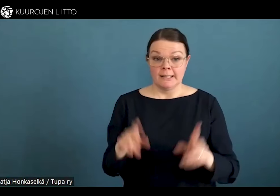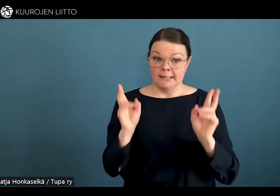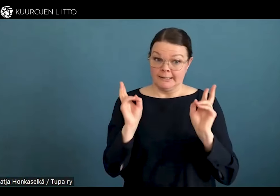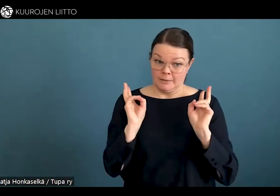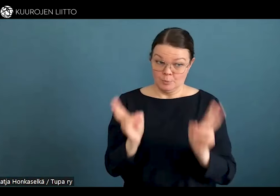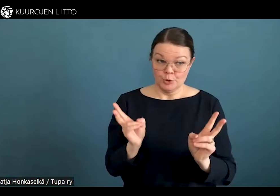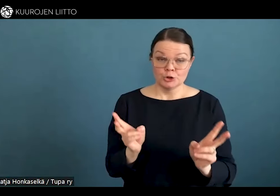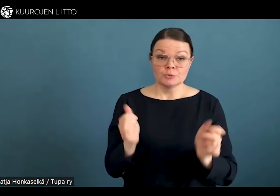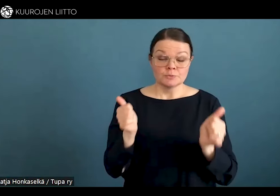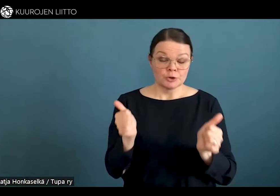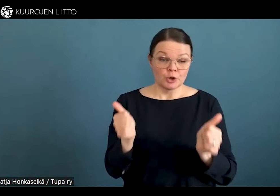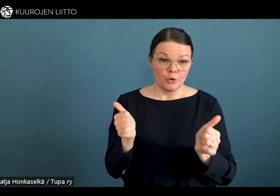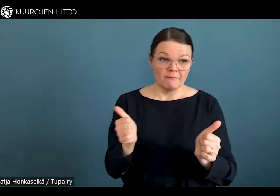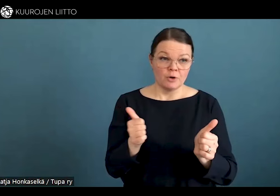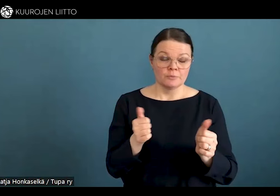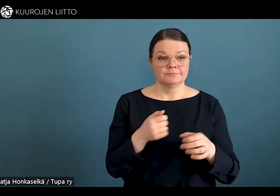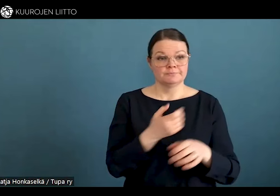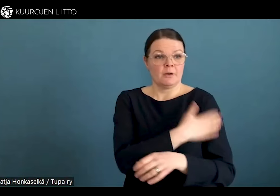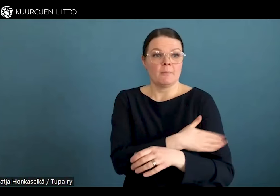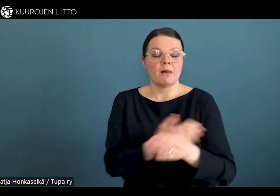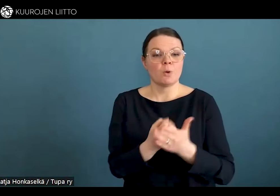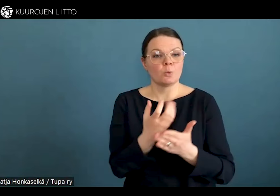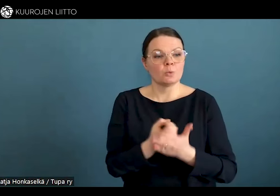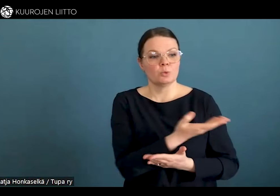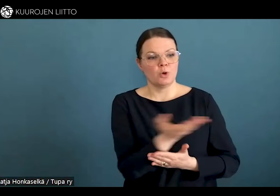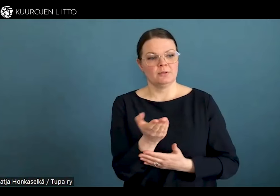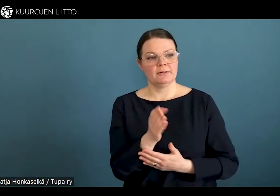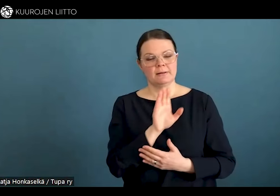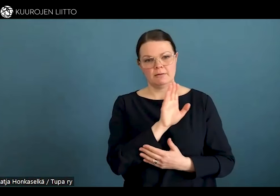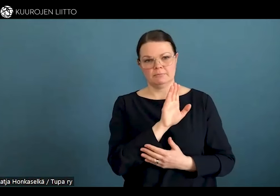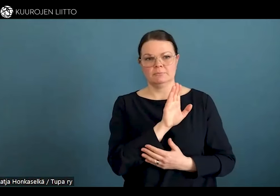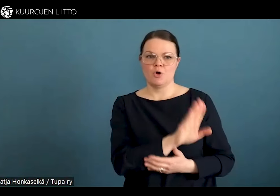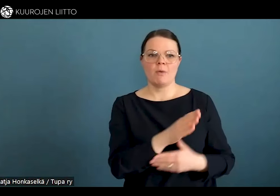Toivoisin myös, että palvelun- tuottajilla olisi itsellään oikeus -